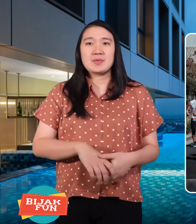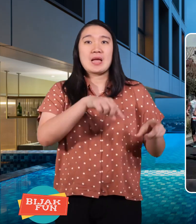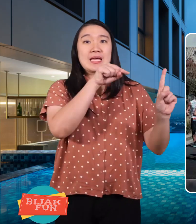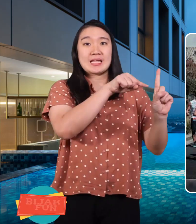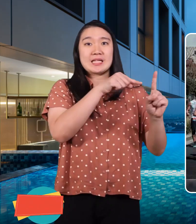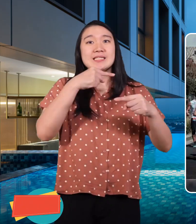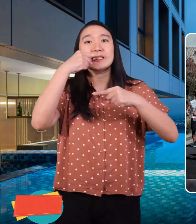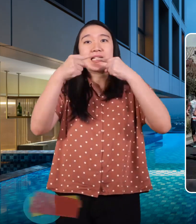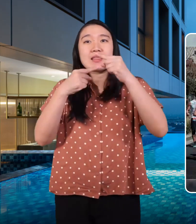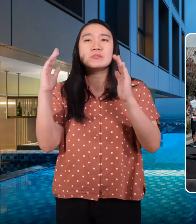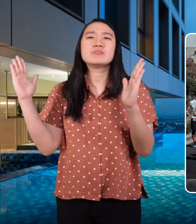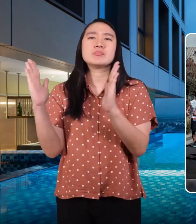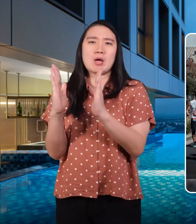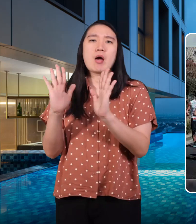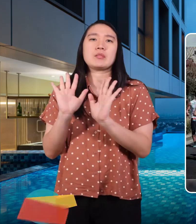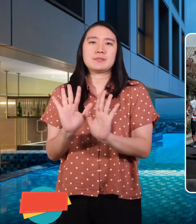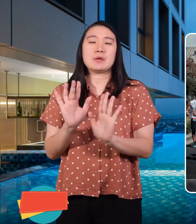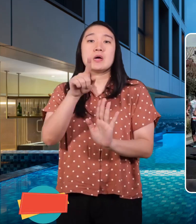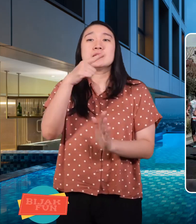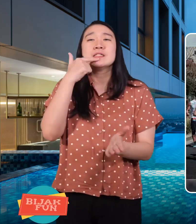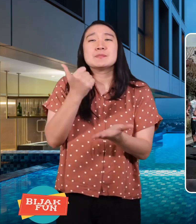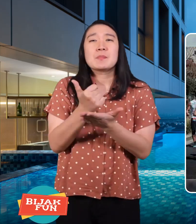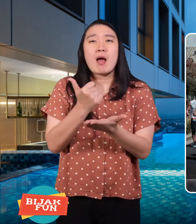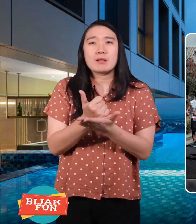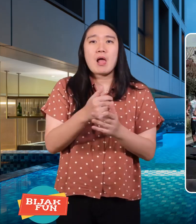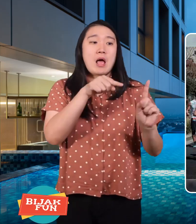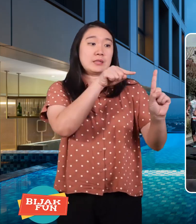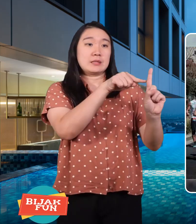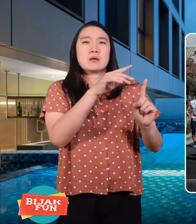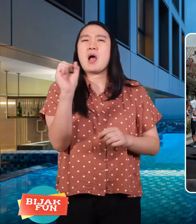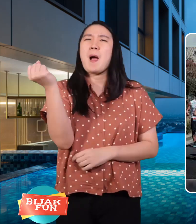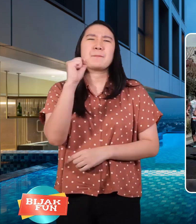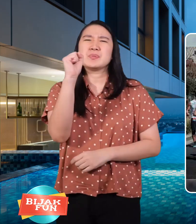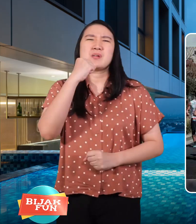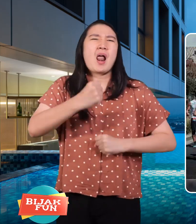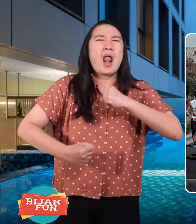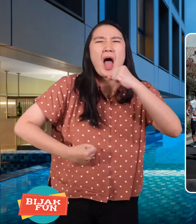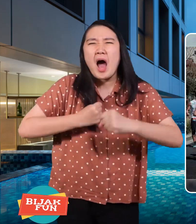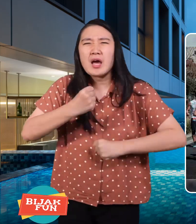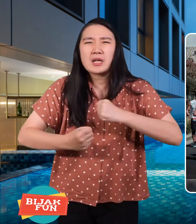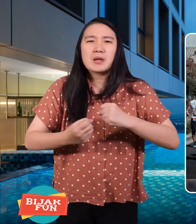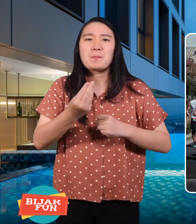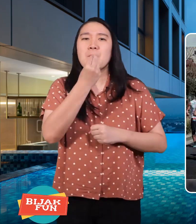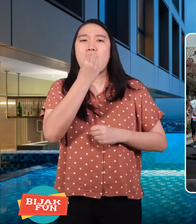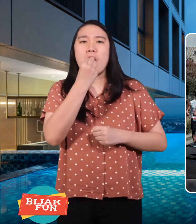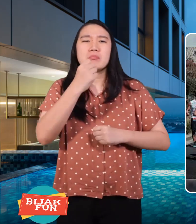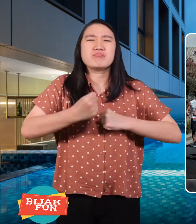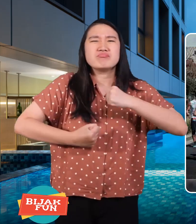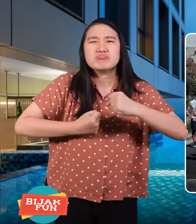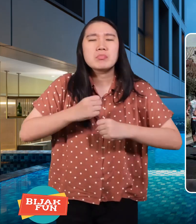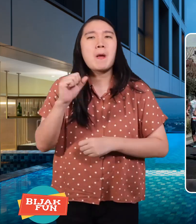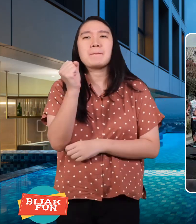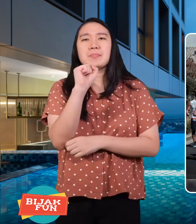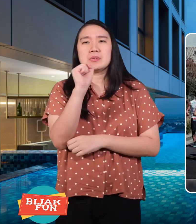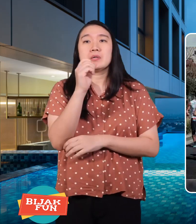Ini cerita singkat, sebenarnya Roca gak bisa lari sambil makan,